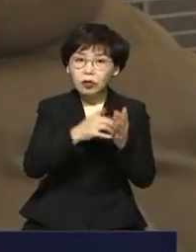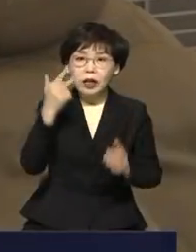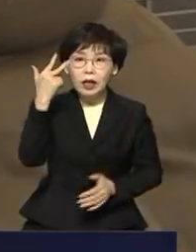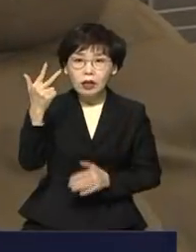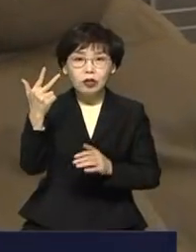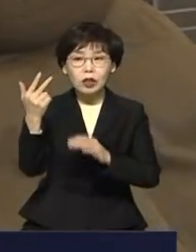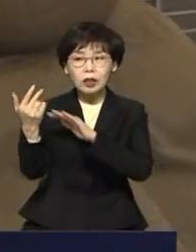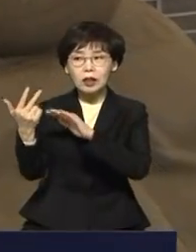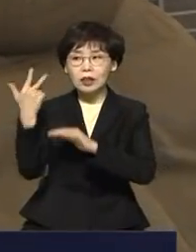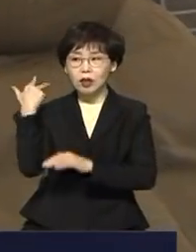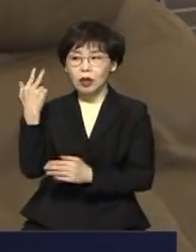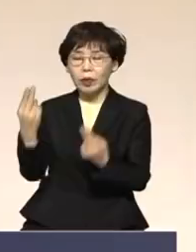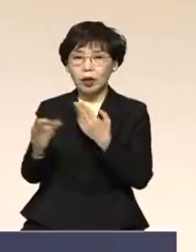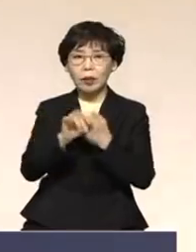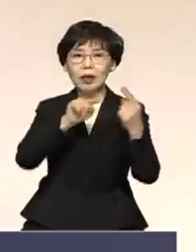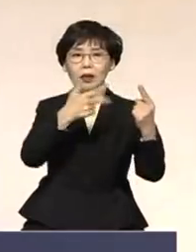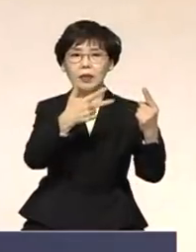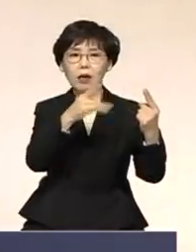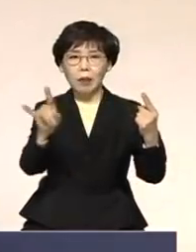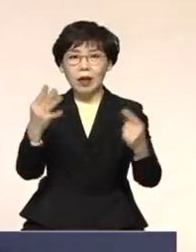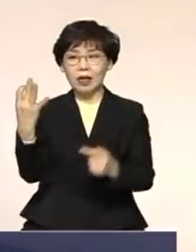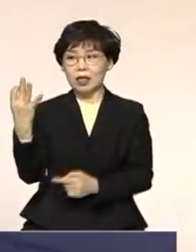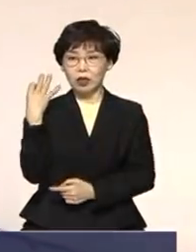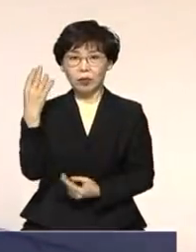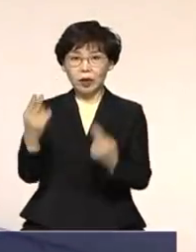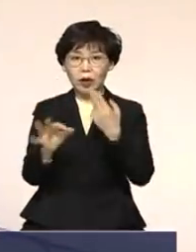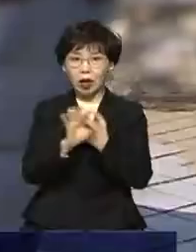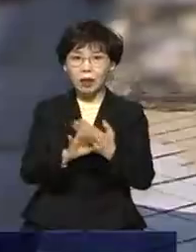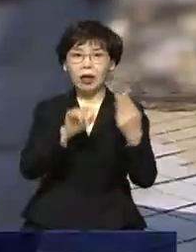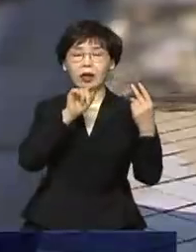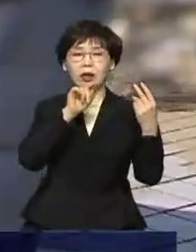확진자 수는 일주일 전과 비교하면 1.7배, 2주 전의 2.7배에 달합니다.